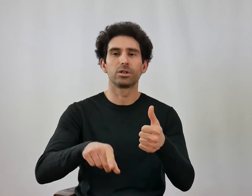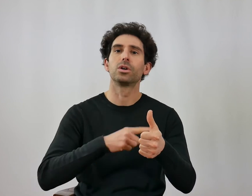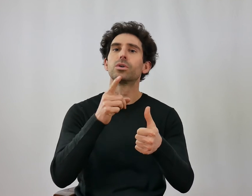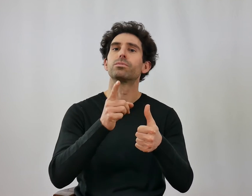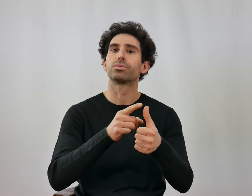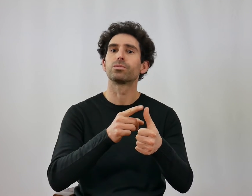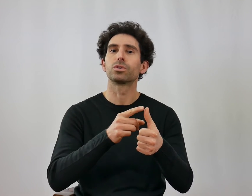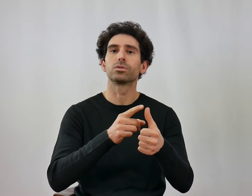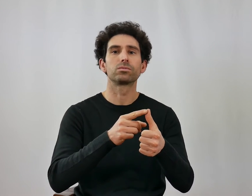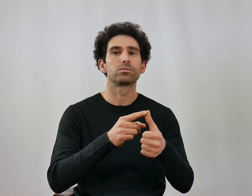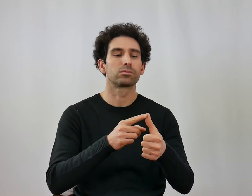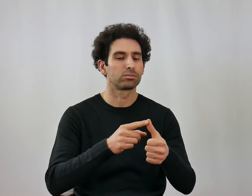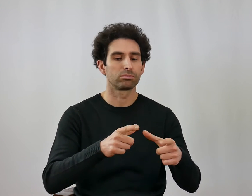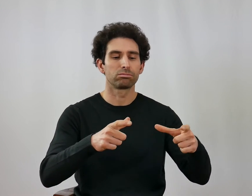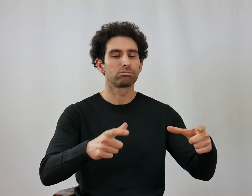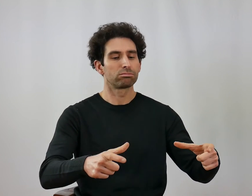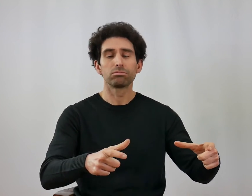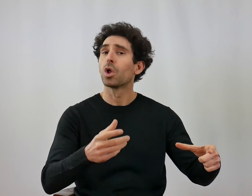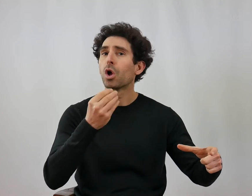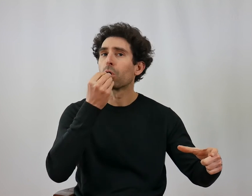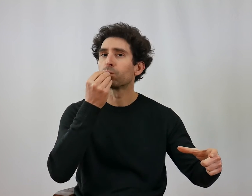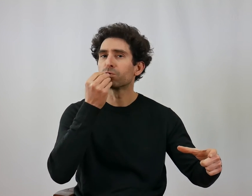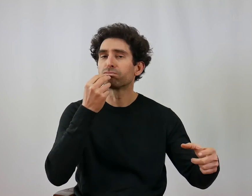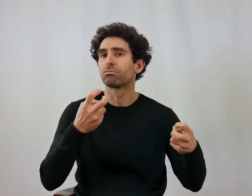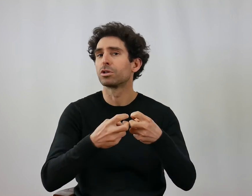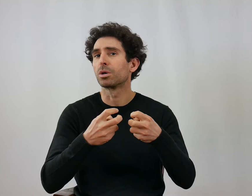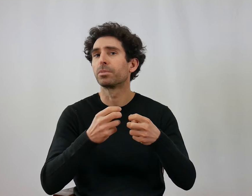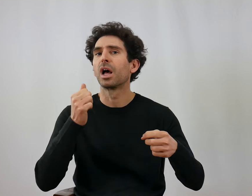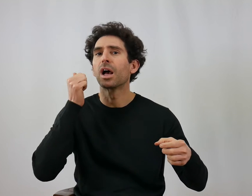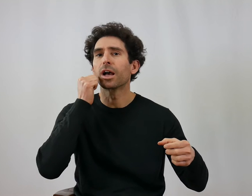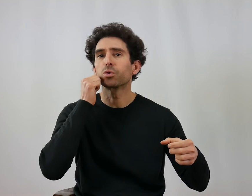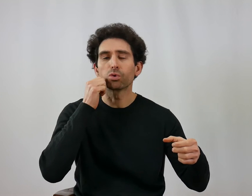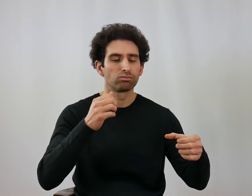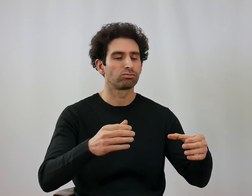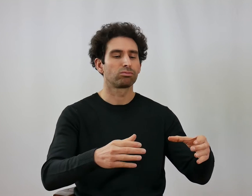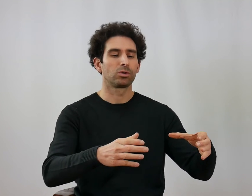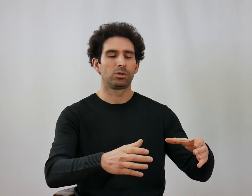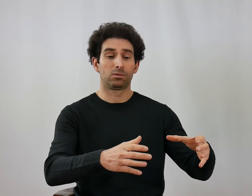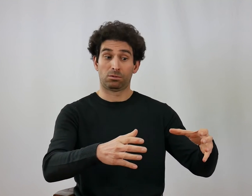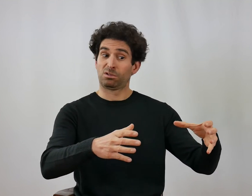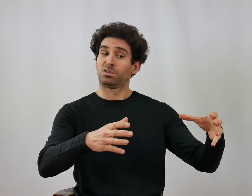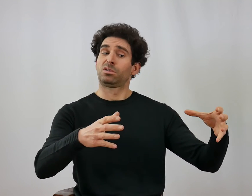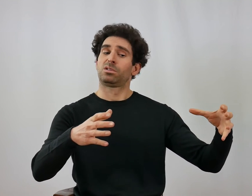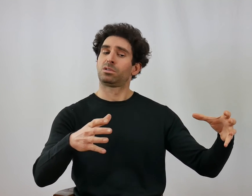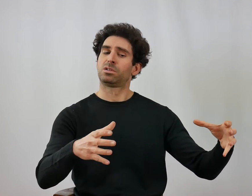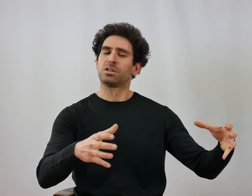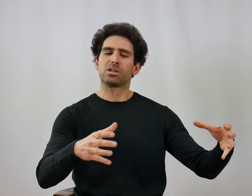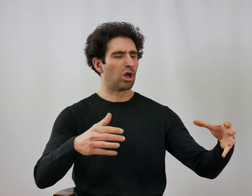1) Face à un plat, un gâteau par exemple, un gros gâteau même,